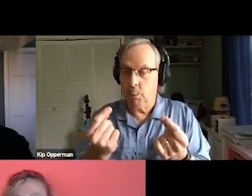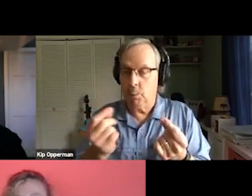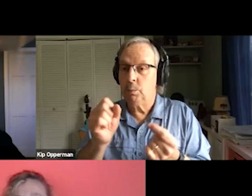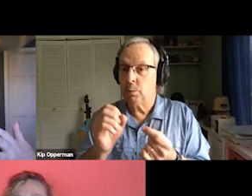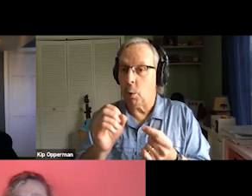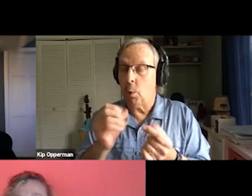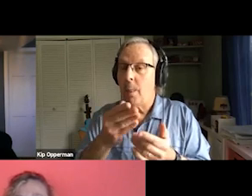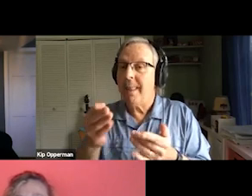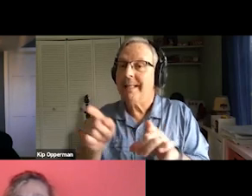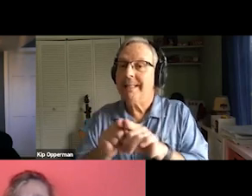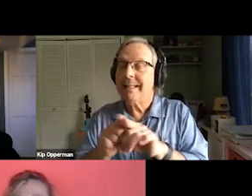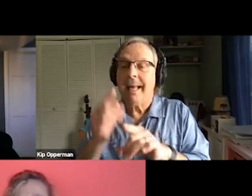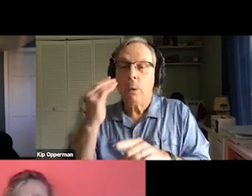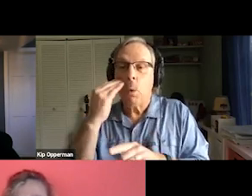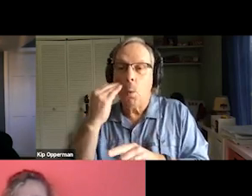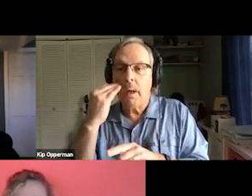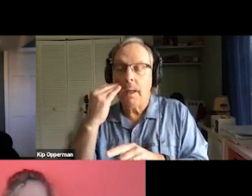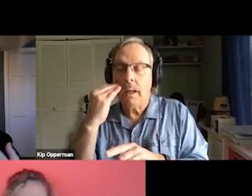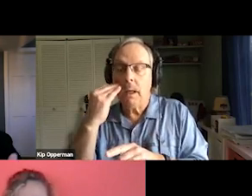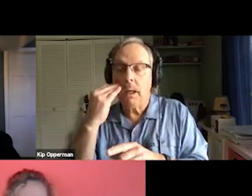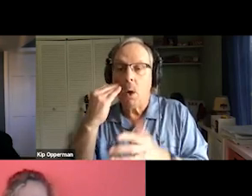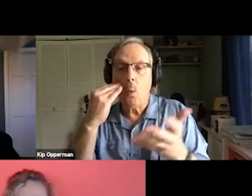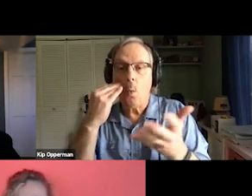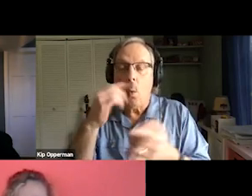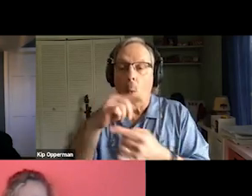Y cosas como saber cuándo quieren decir que sí